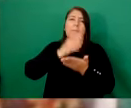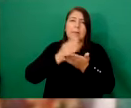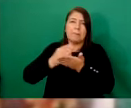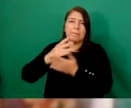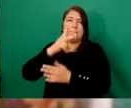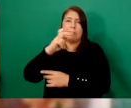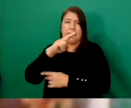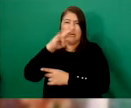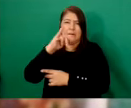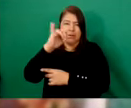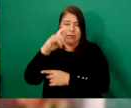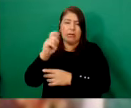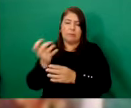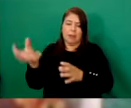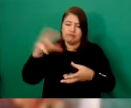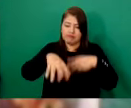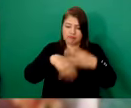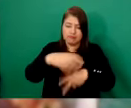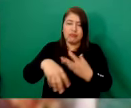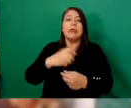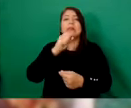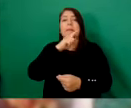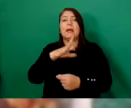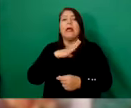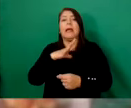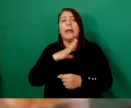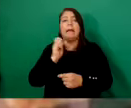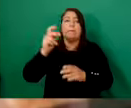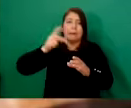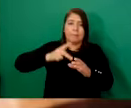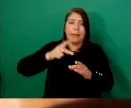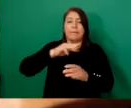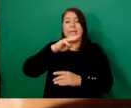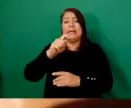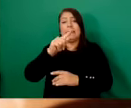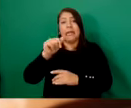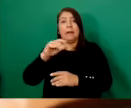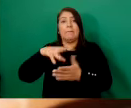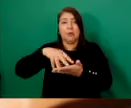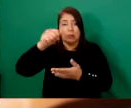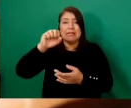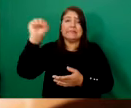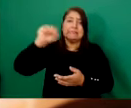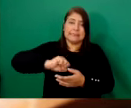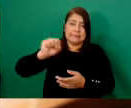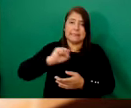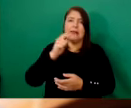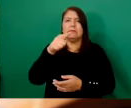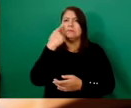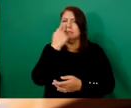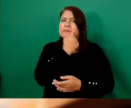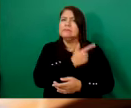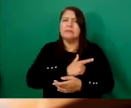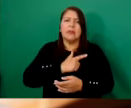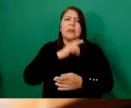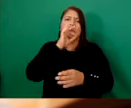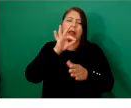cebollas, perejil y ajo. Además agregamos la pimienta negra,la menta en polvo, sal al gusto, y un toque de aceite